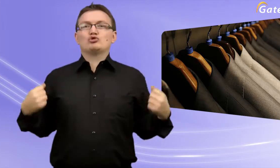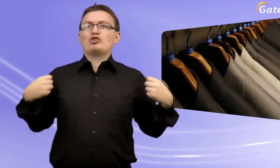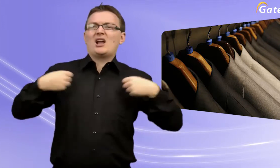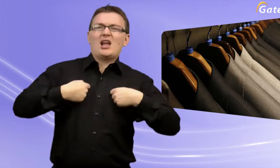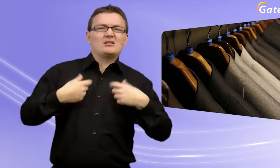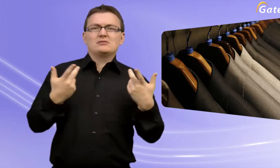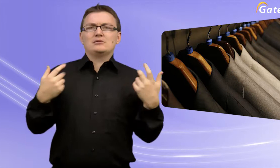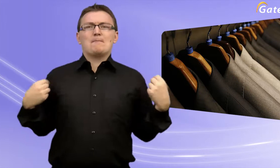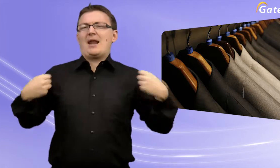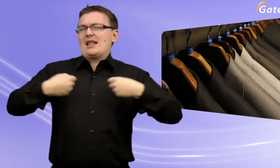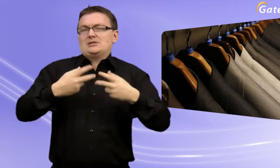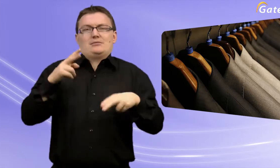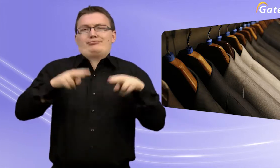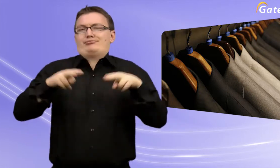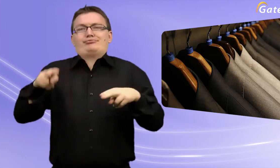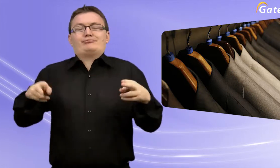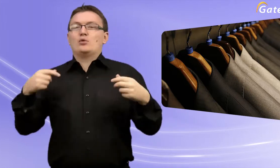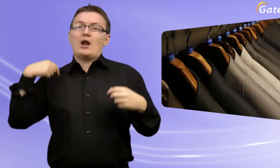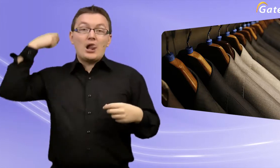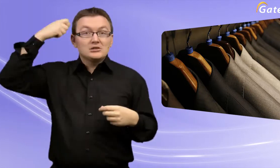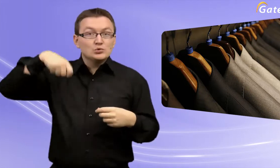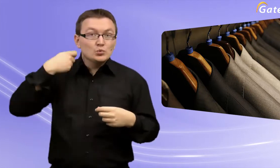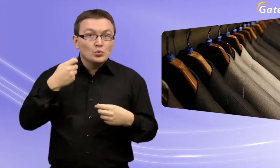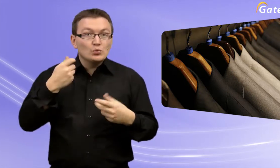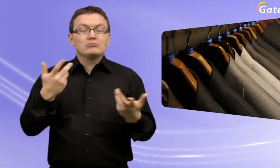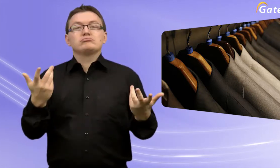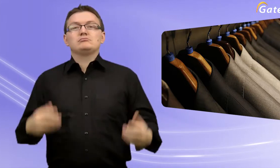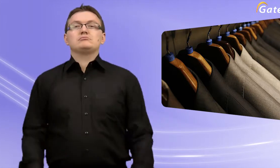ein Jacket oder einen Blazer, ein Halstuch.